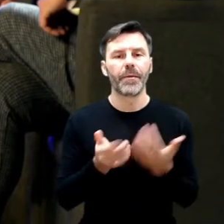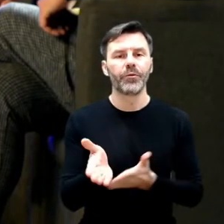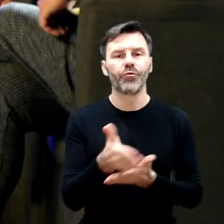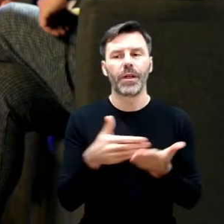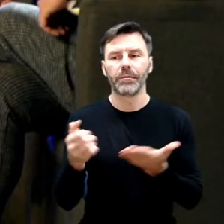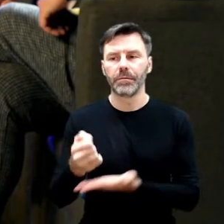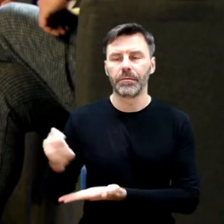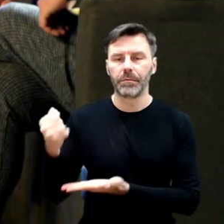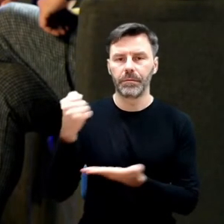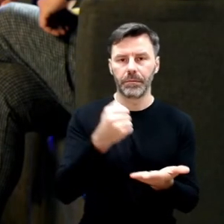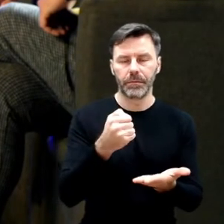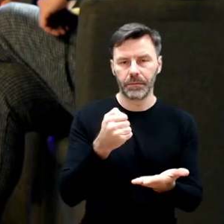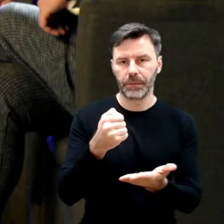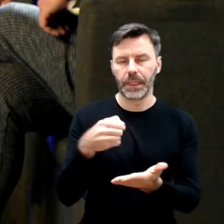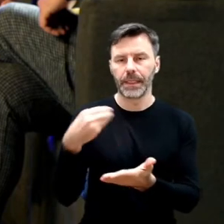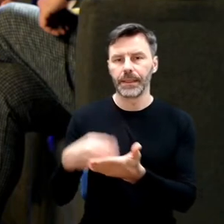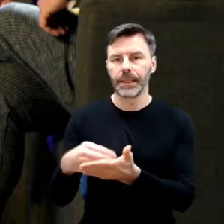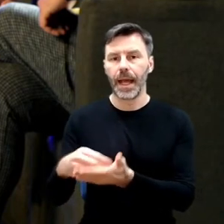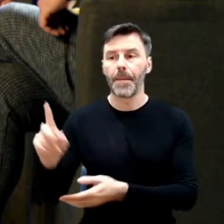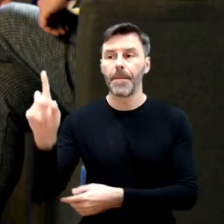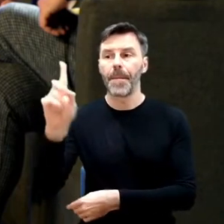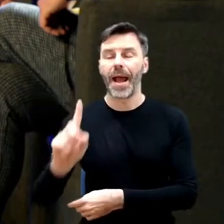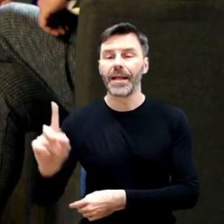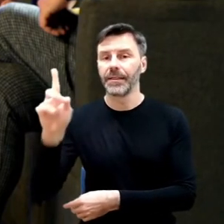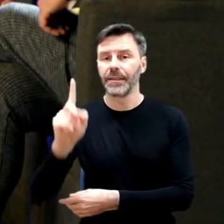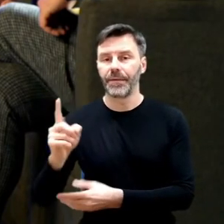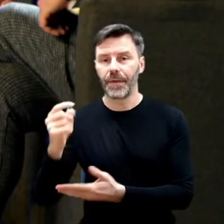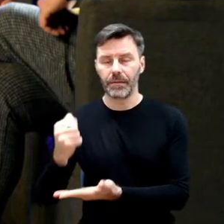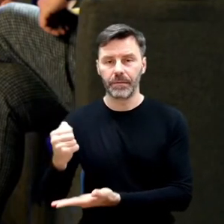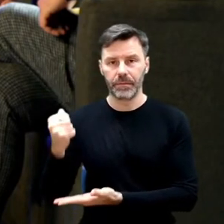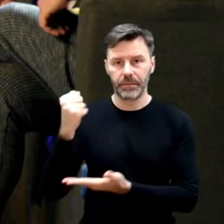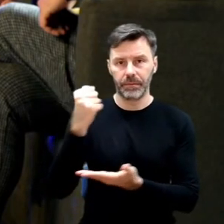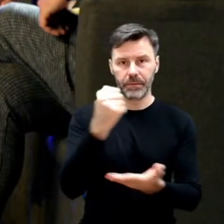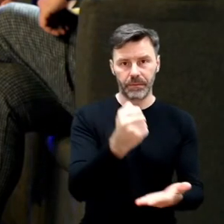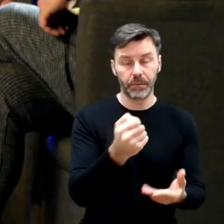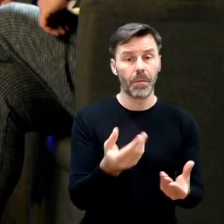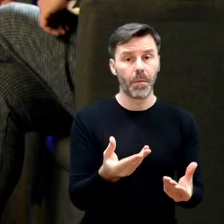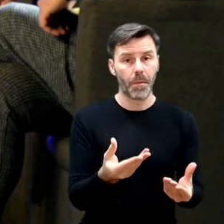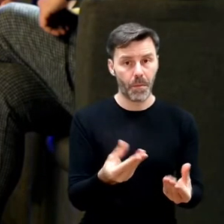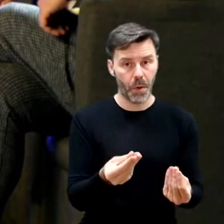Skarbu Państwa właśnie tych partycypantów po to, żeby partycypacja była